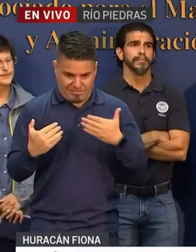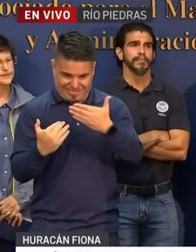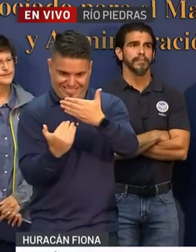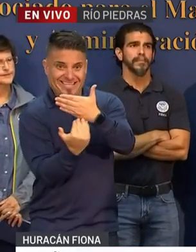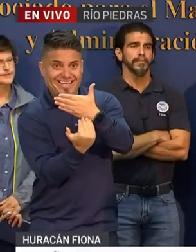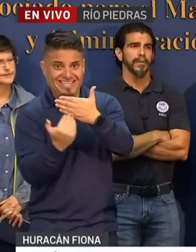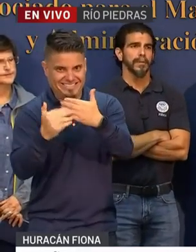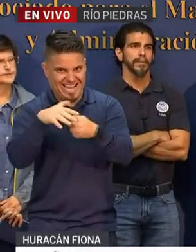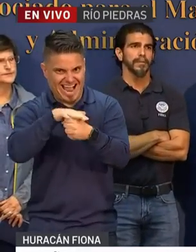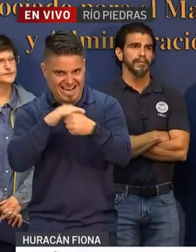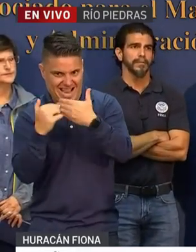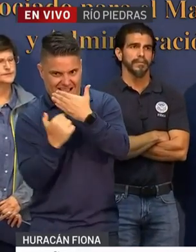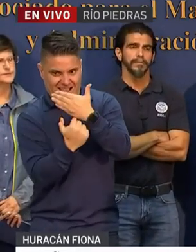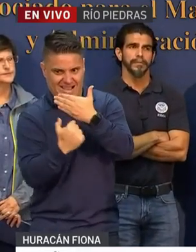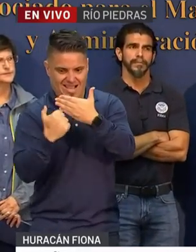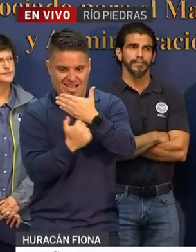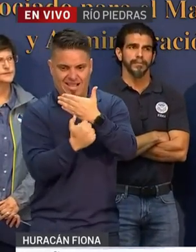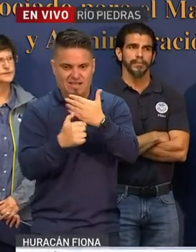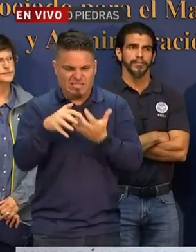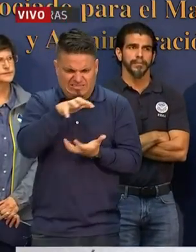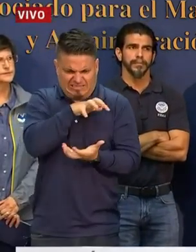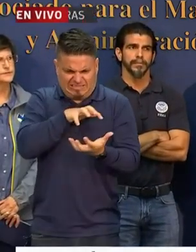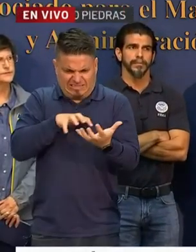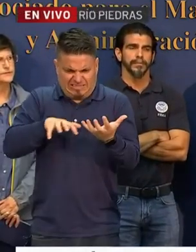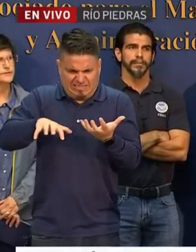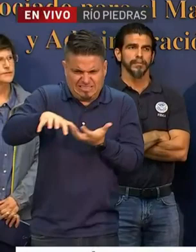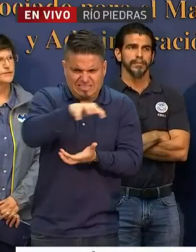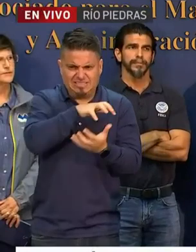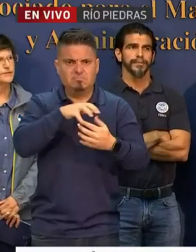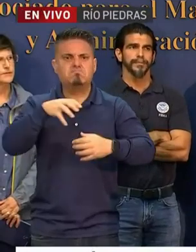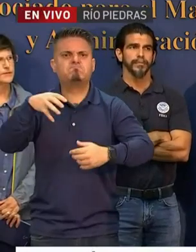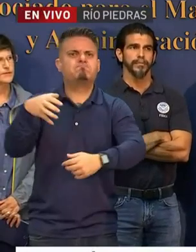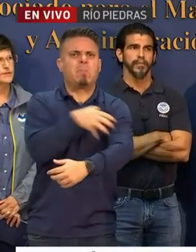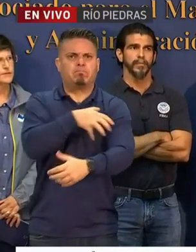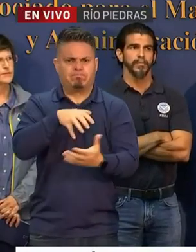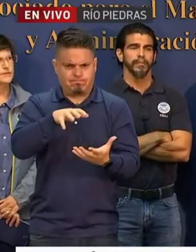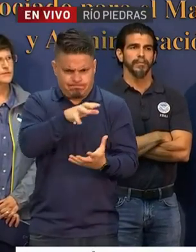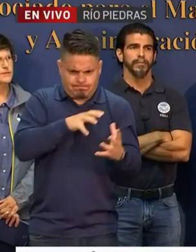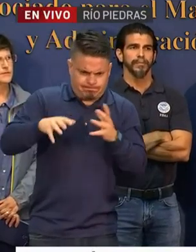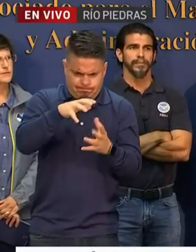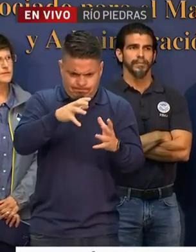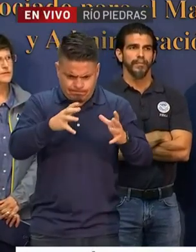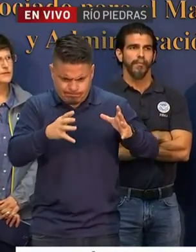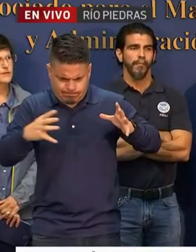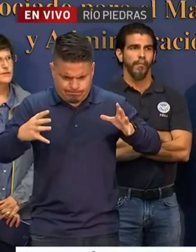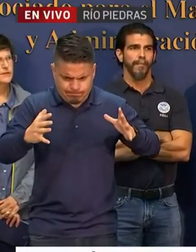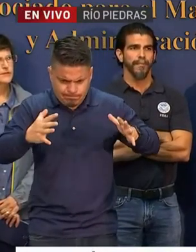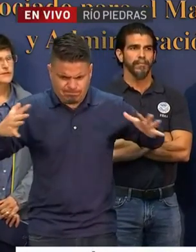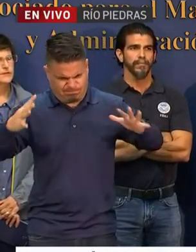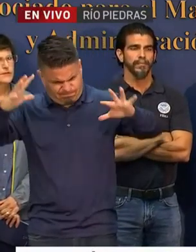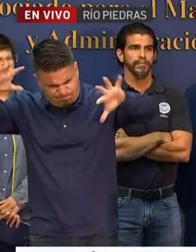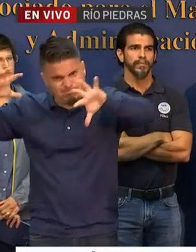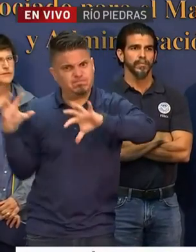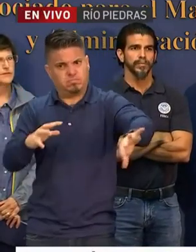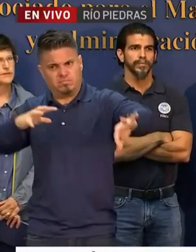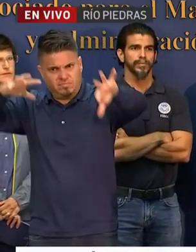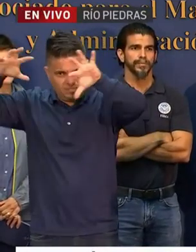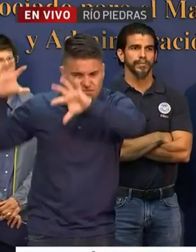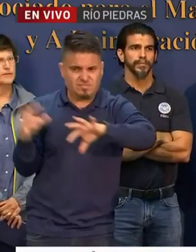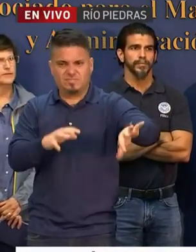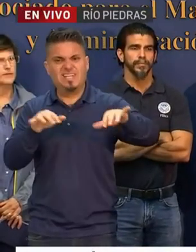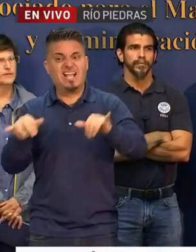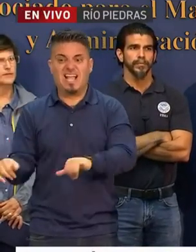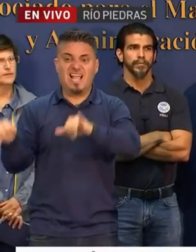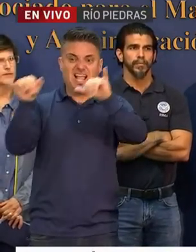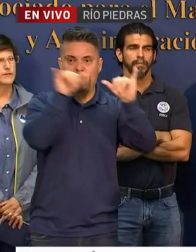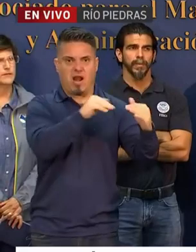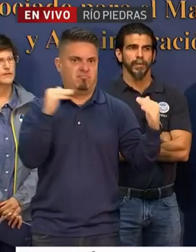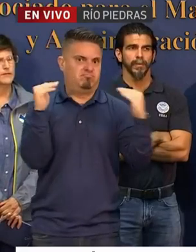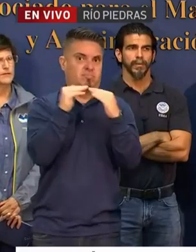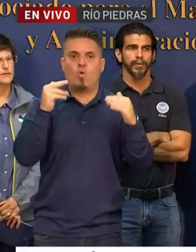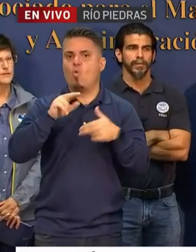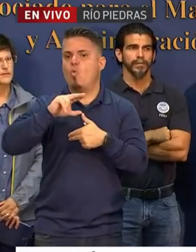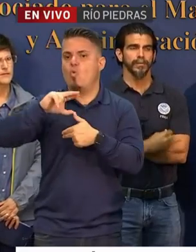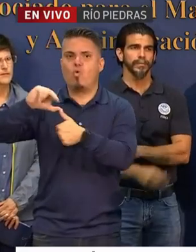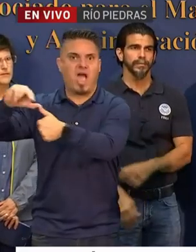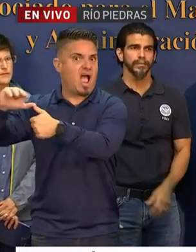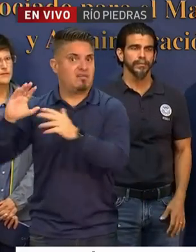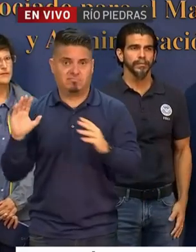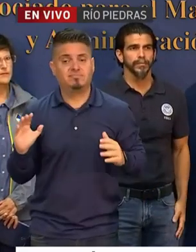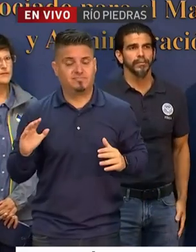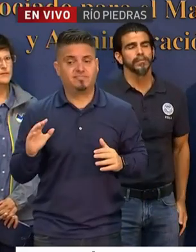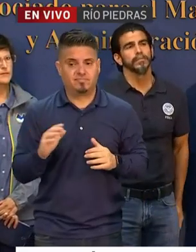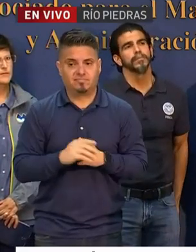TIENE EL POTENCIAL DE GENERAR